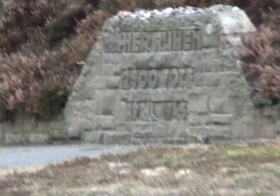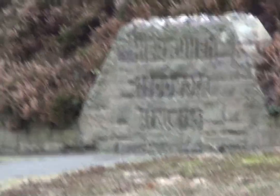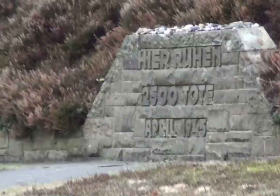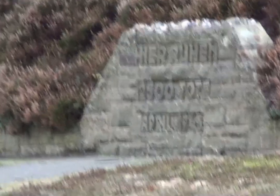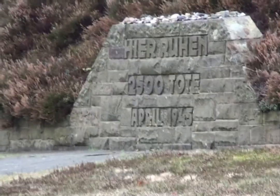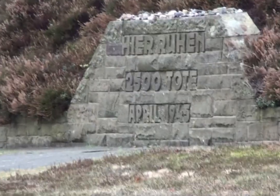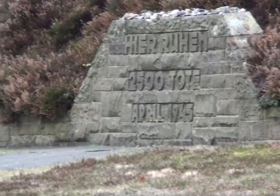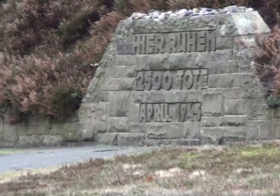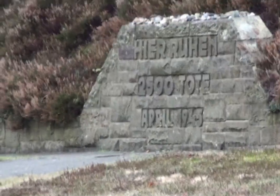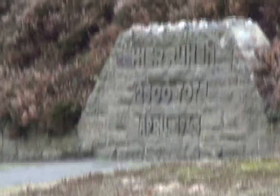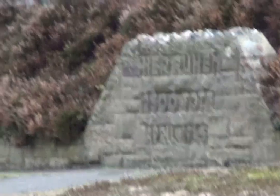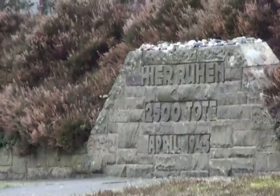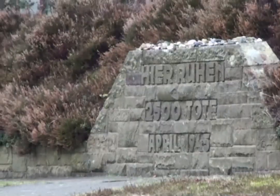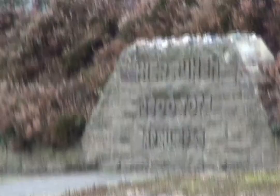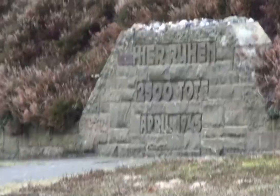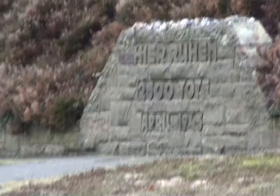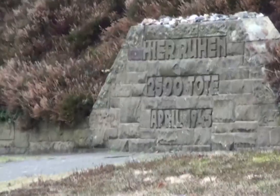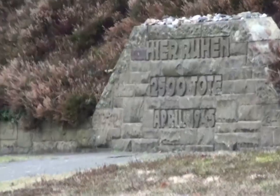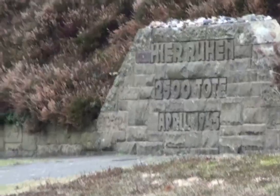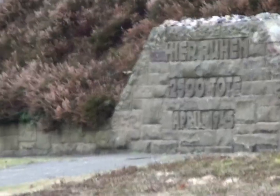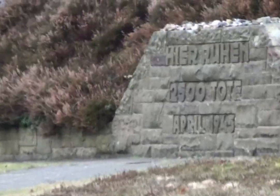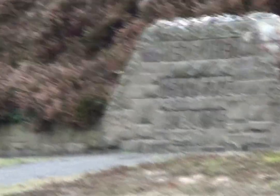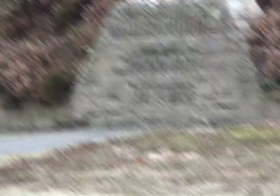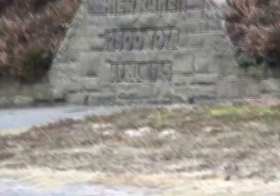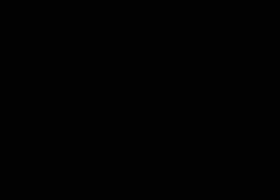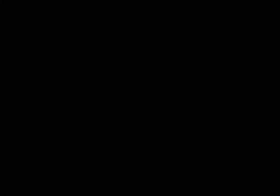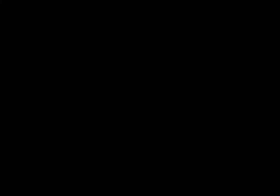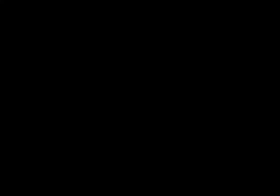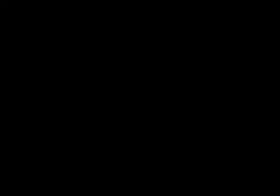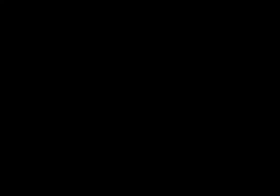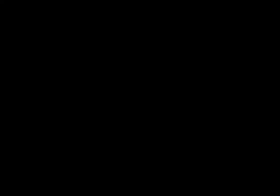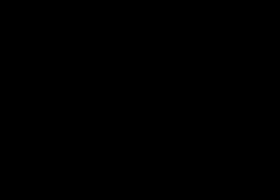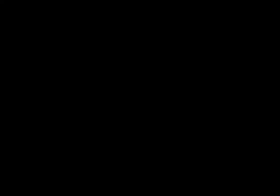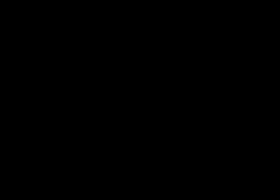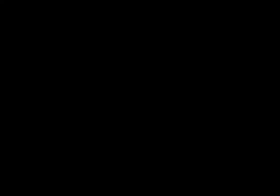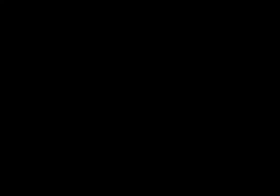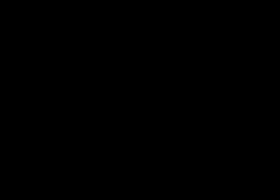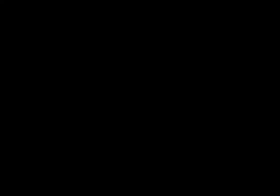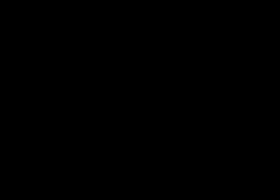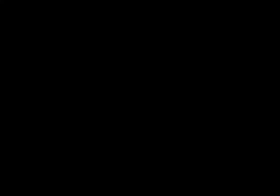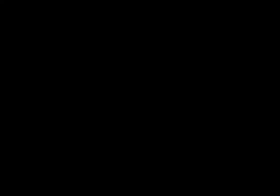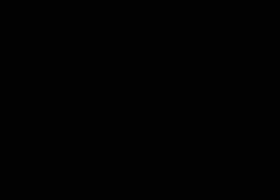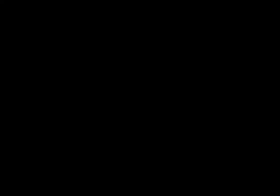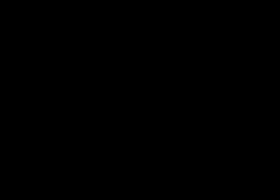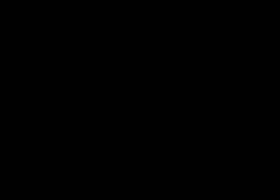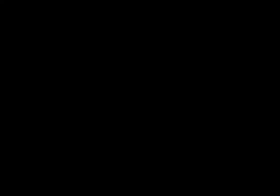(HIER RUHEN 2500 TOTE APRIL 1945) Chronik 1940 - 1945